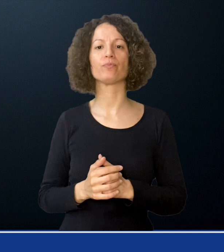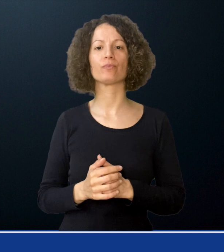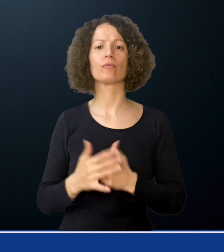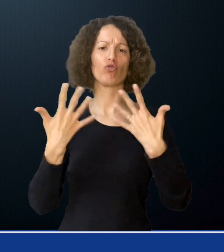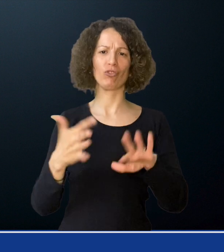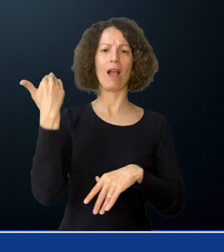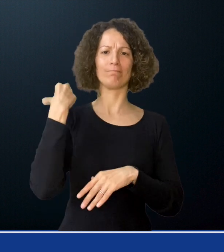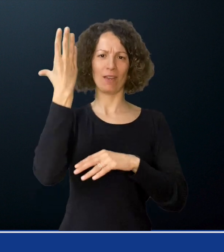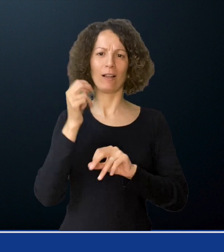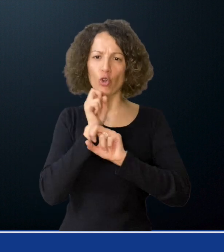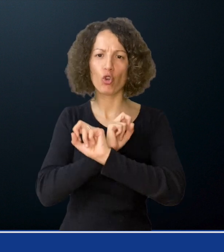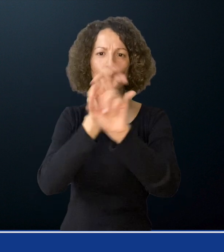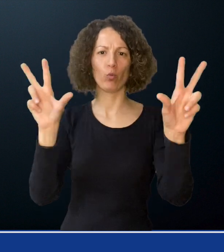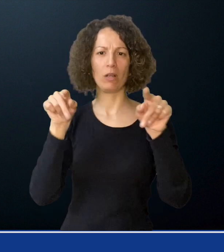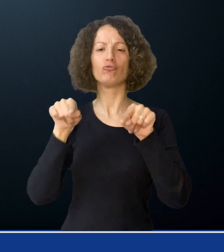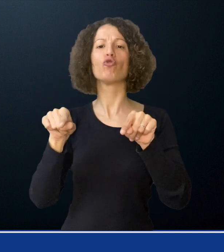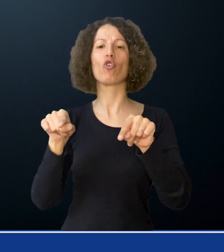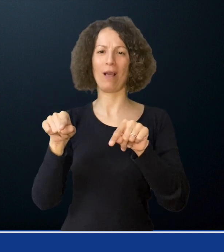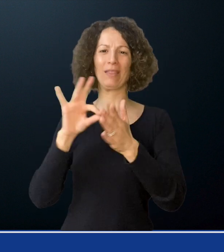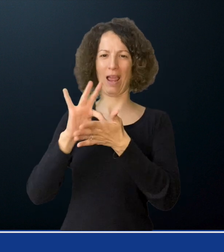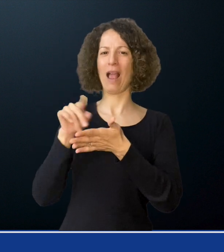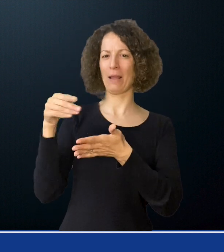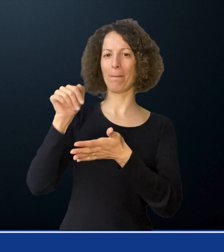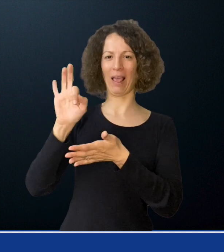Come avevamo già comunicato sul sito ENS,